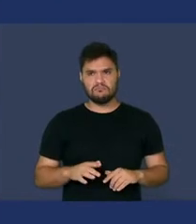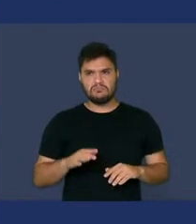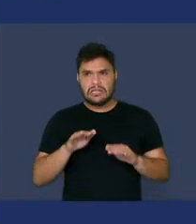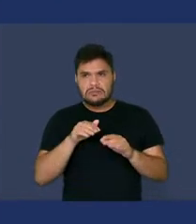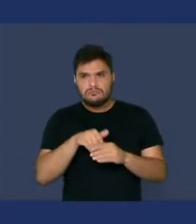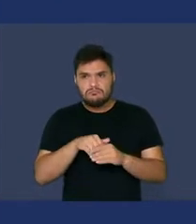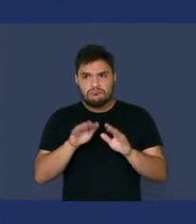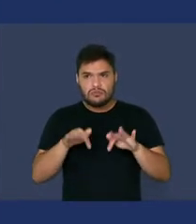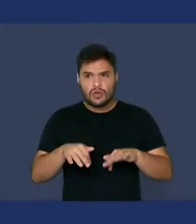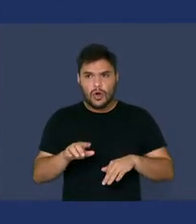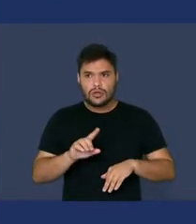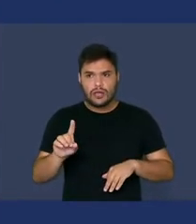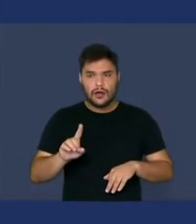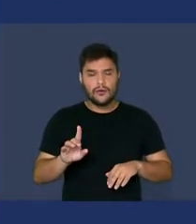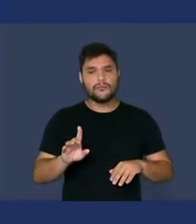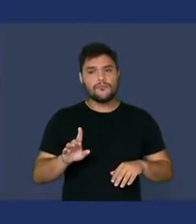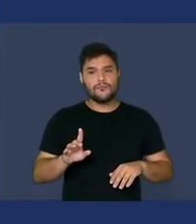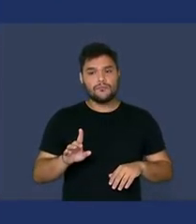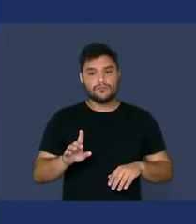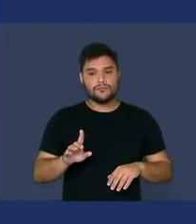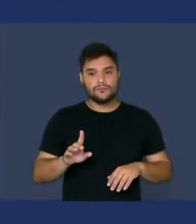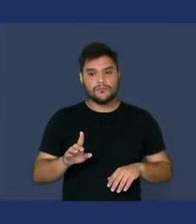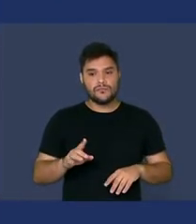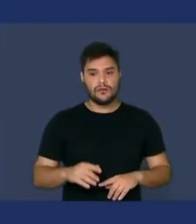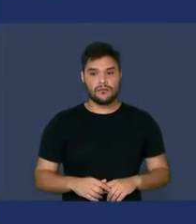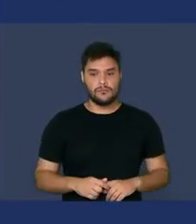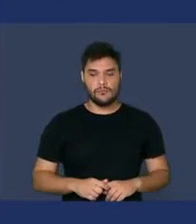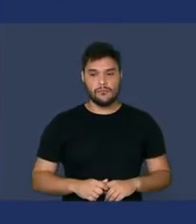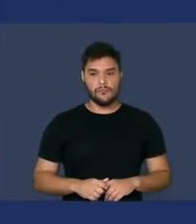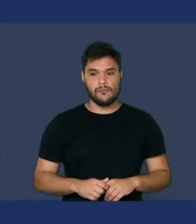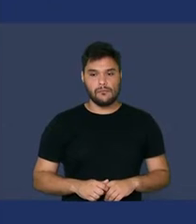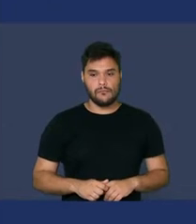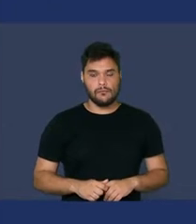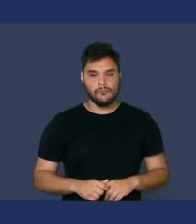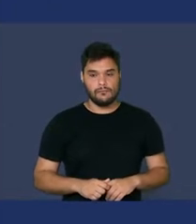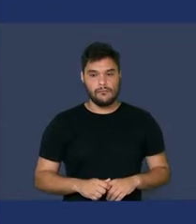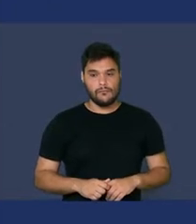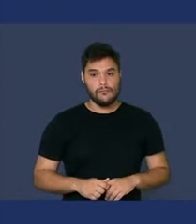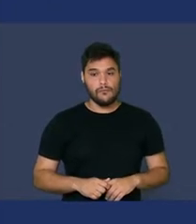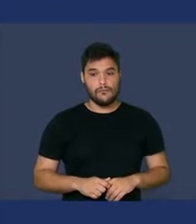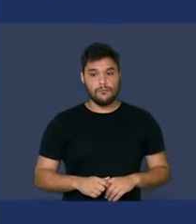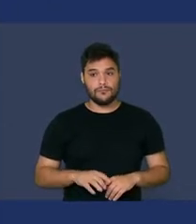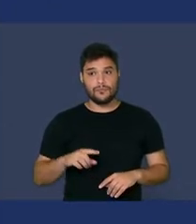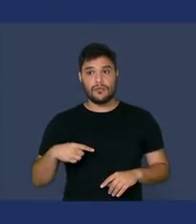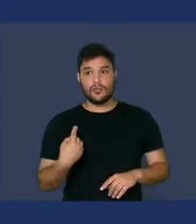NÃO CORRETAMENTE, EU QUERIA EXPOR, MAS ENCERROU A VOTAÇÃ O. -- [PRESIDENTE]: NÃO ENCERREI. VOSSA EXCELÊNCIA TEM A PALAVRA.